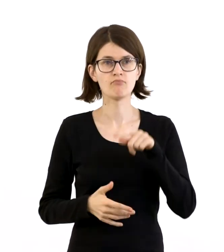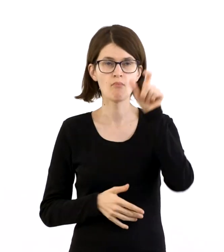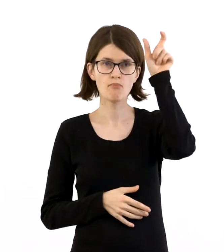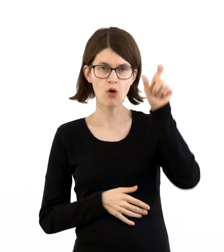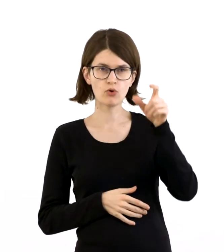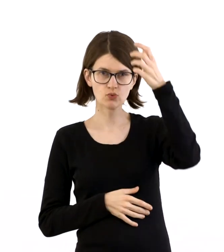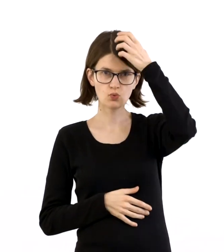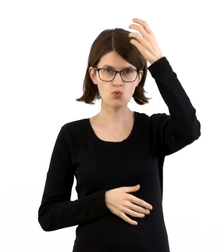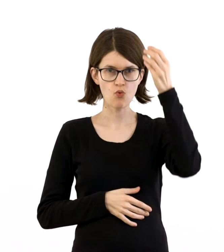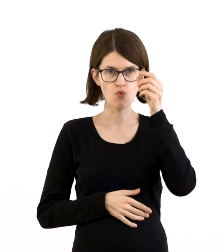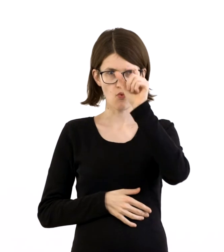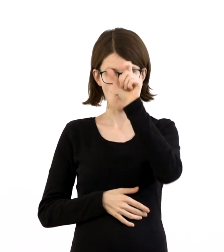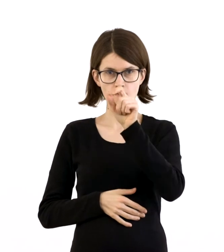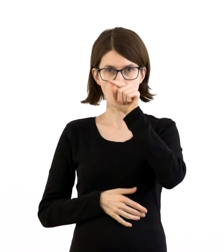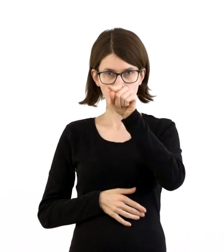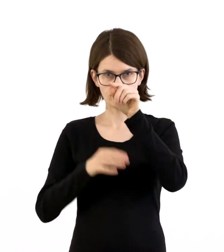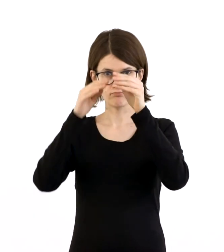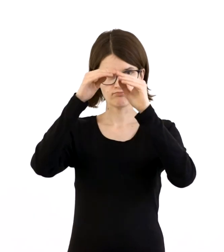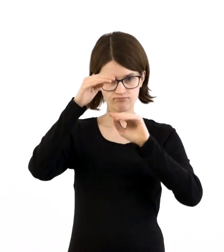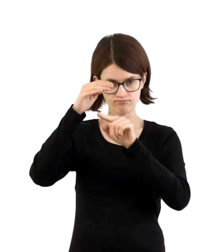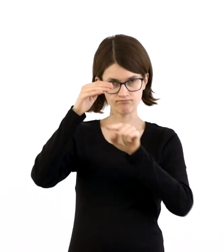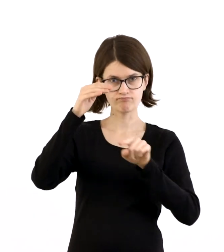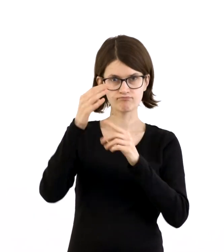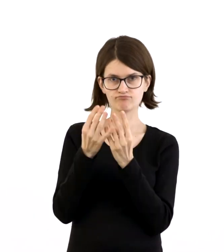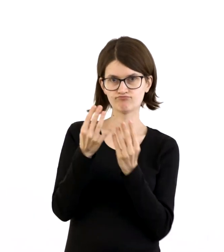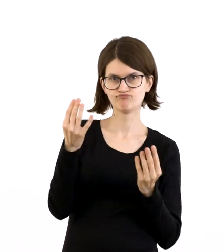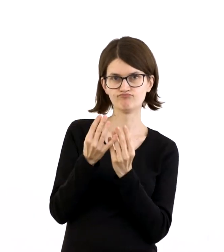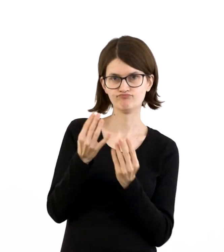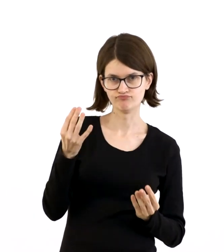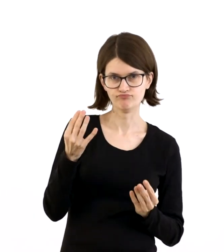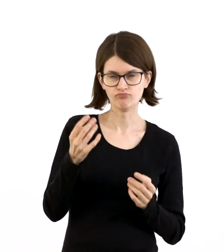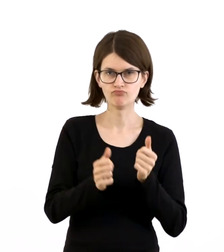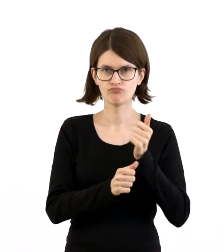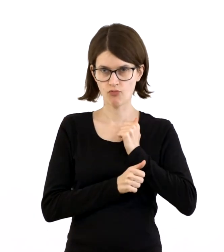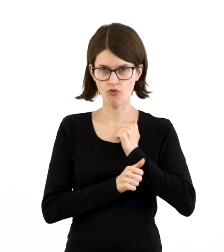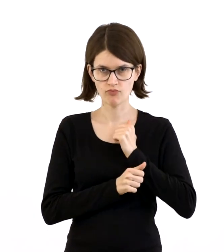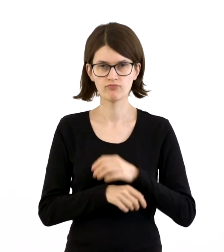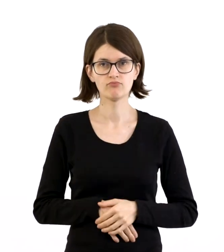Za postacią króla, po przekątnej płyty, podążają w rzędzie wojownicy.